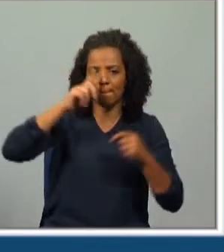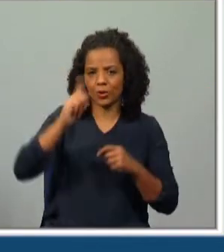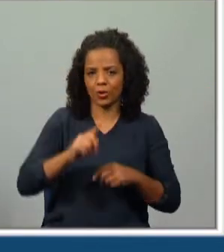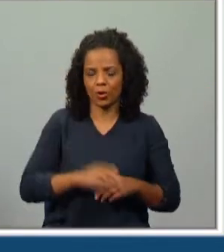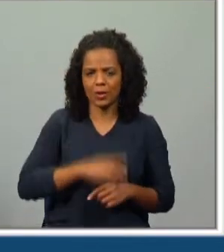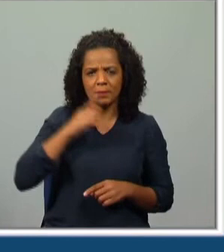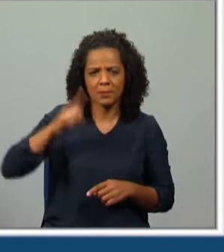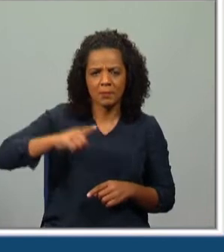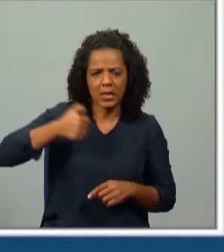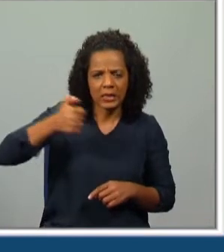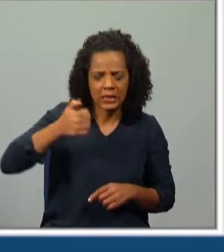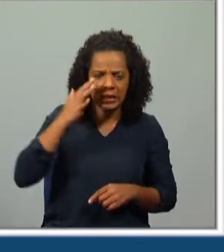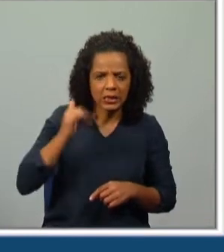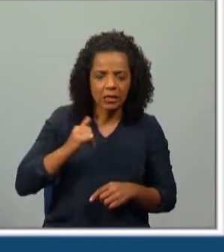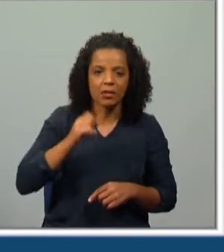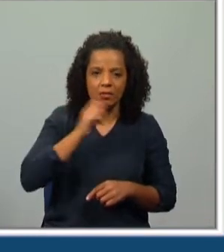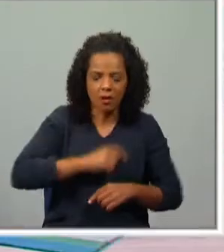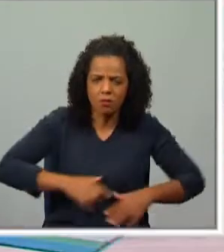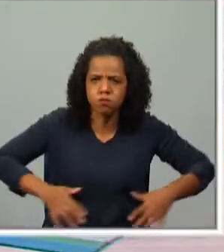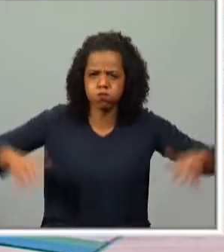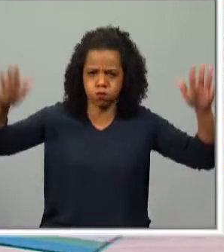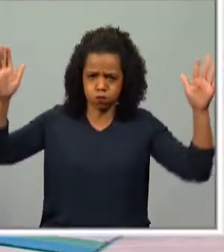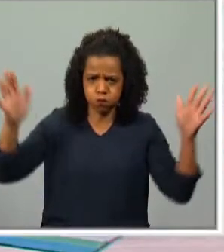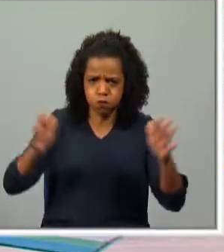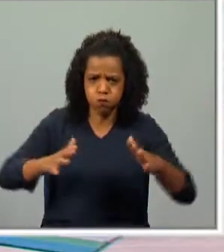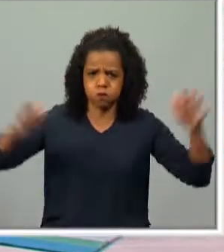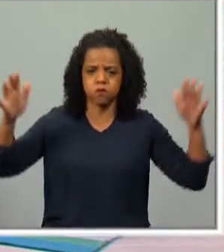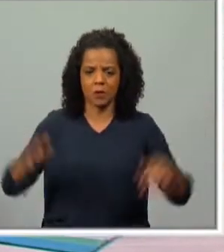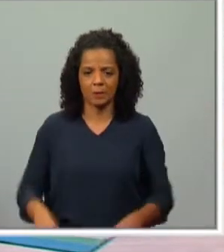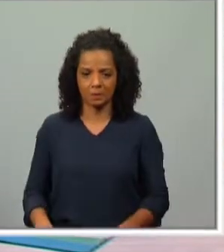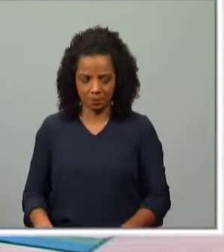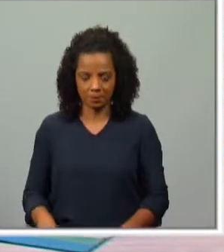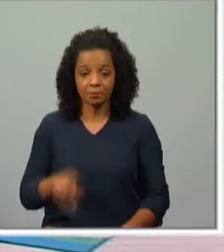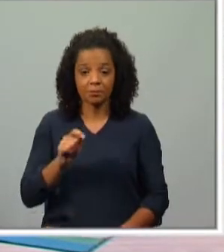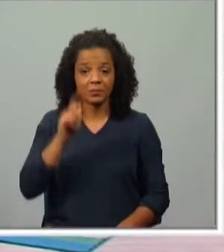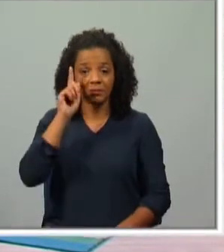tentativa conseguiu levantar voo esta esperança que ela tem aqui que manifesta 嘗試設法起飛希望她在這裡體現